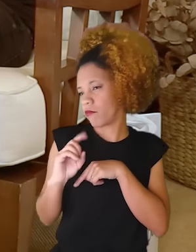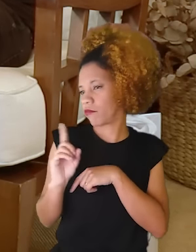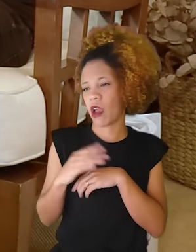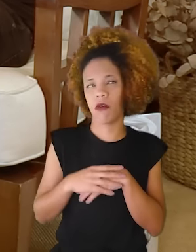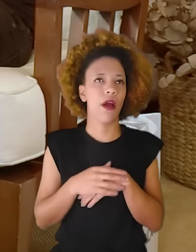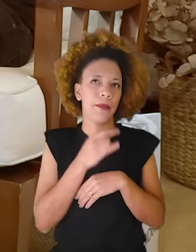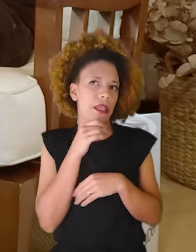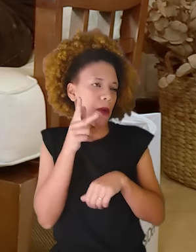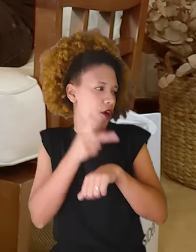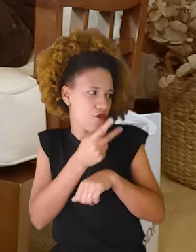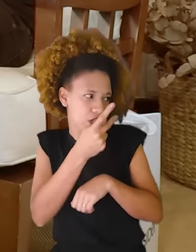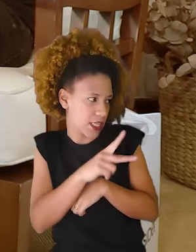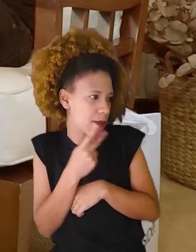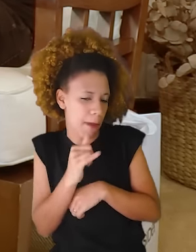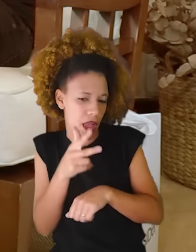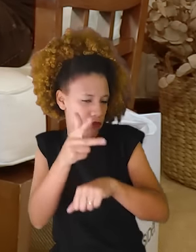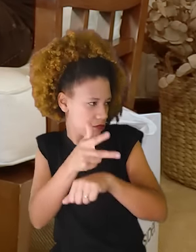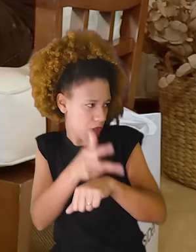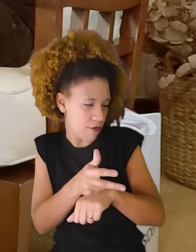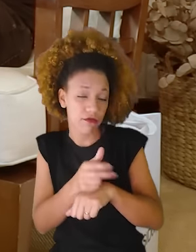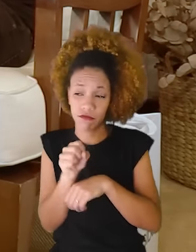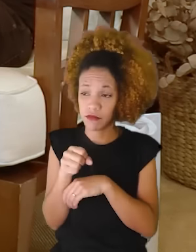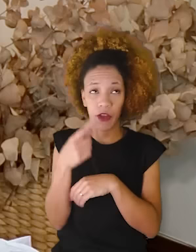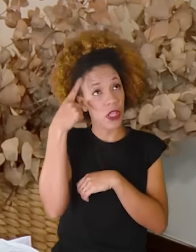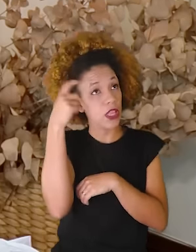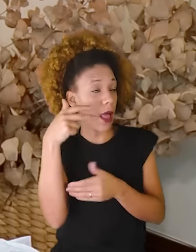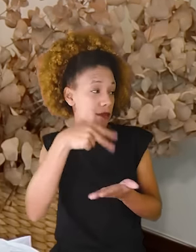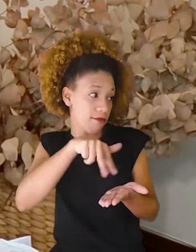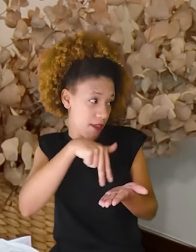ví você grava o teu pai SAC o teu pai é você que teve uma ideia falou vou dançar na frente do meu